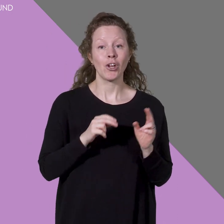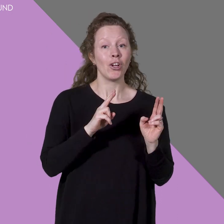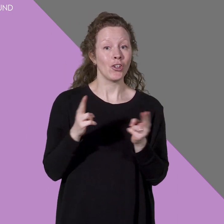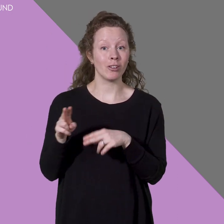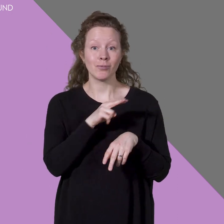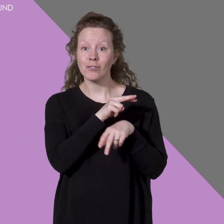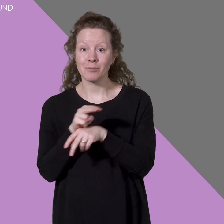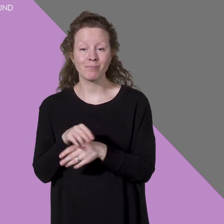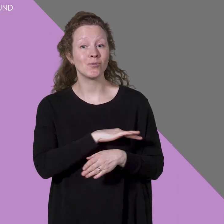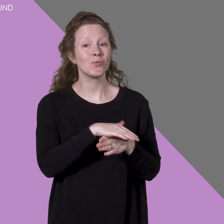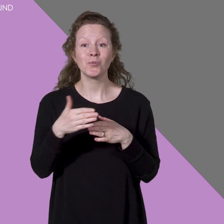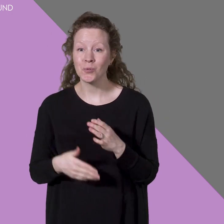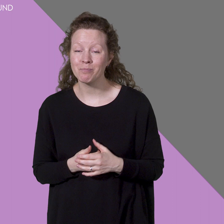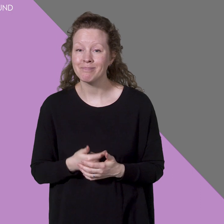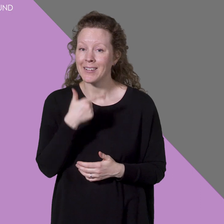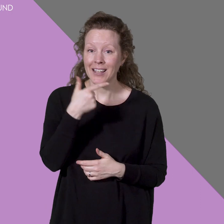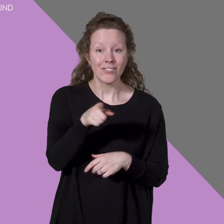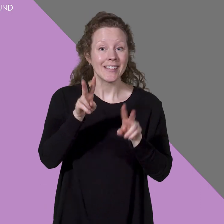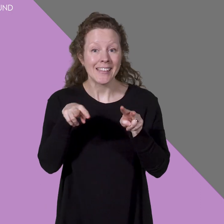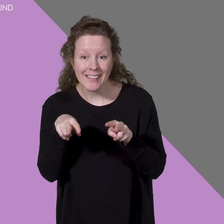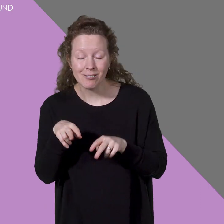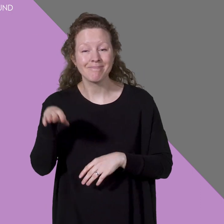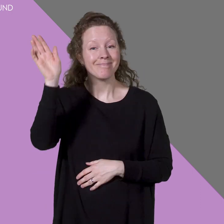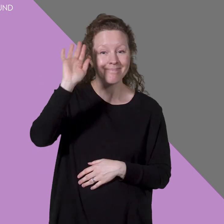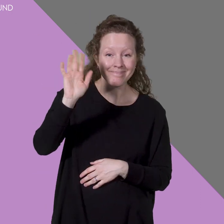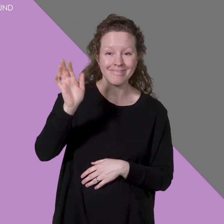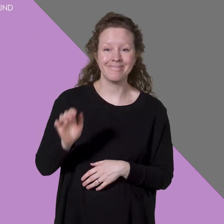Det var allt för den här veckan. Trevligt att ni tittade, hejdå!